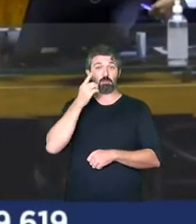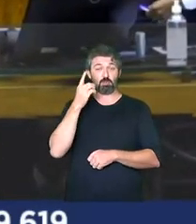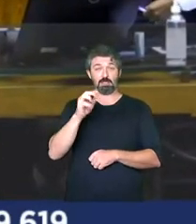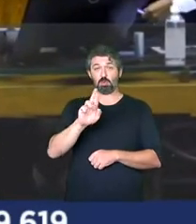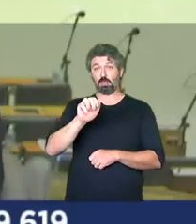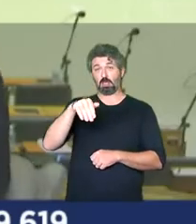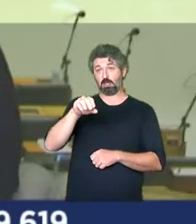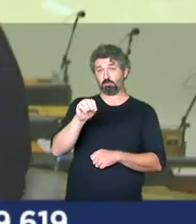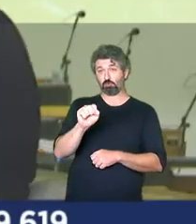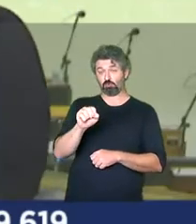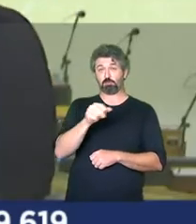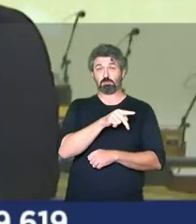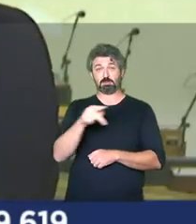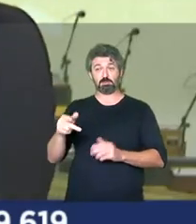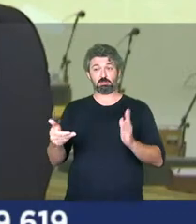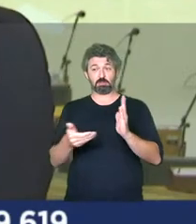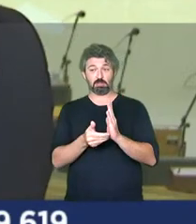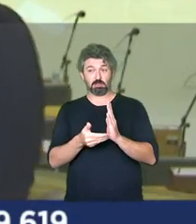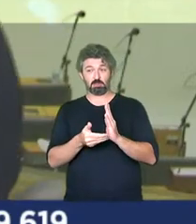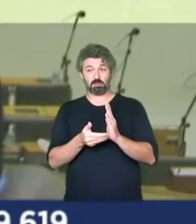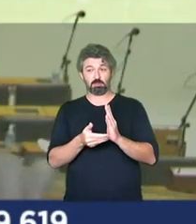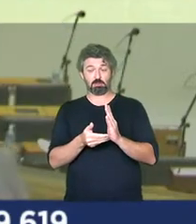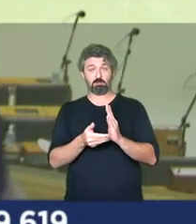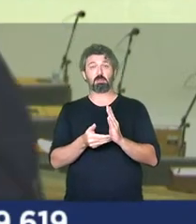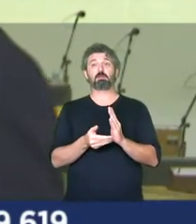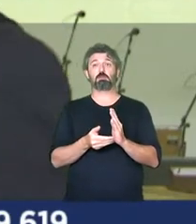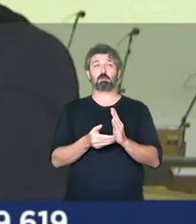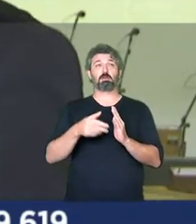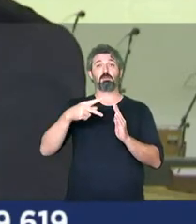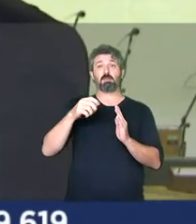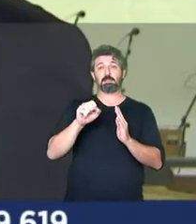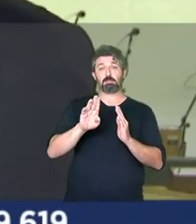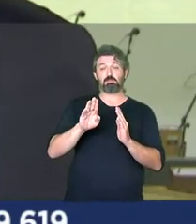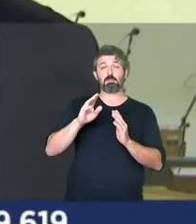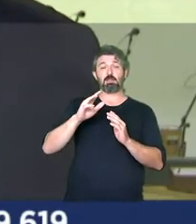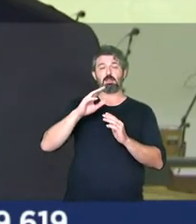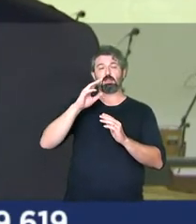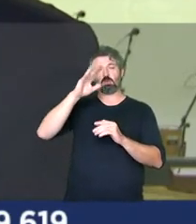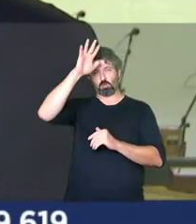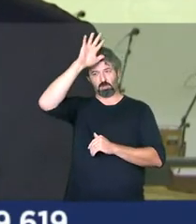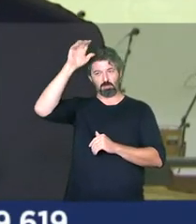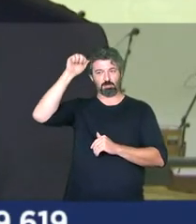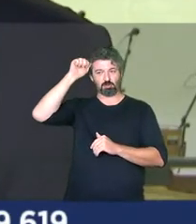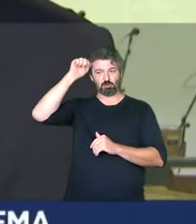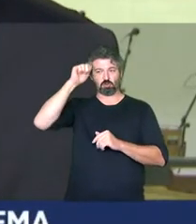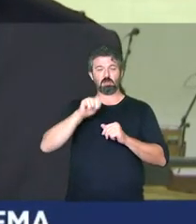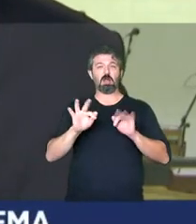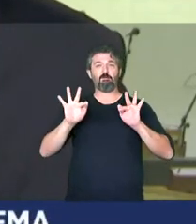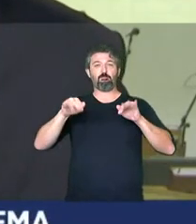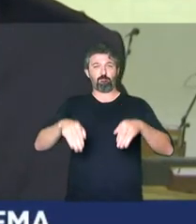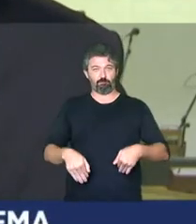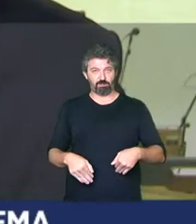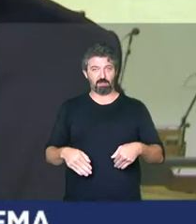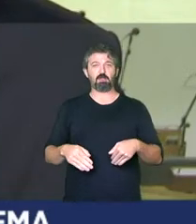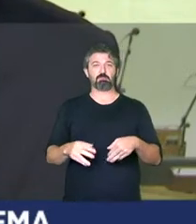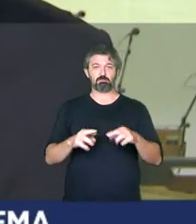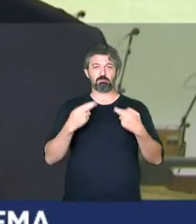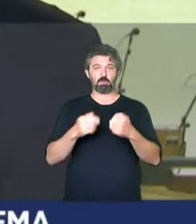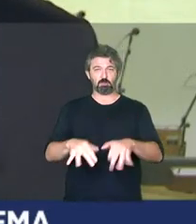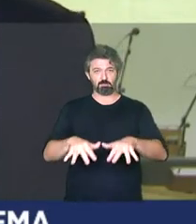AGORA EM BRASÍLIA 5H33, O DEPUTADO MARCELO RAMOS, PRIMEIRO VICE-PRESIDENTE DA CÂMARA ELE QUE É DO PSD DO AMAZONAS, ENCERRA ESTA SESSÃ O... DELIBERATIVA DA CÂMARA